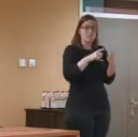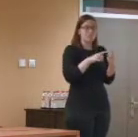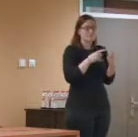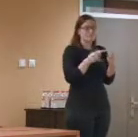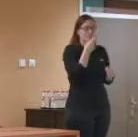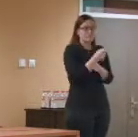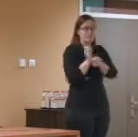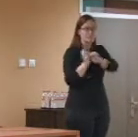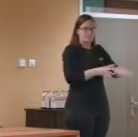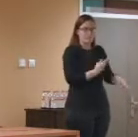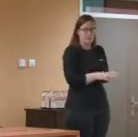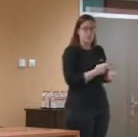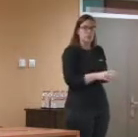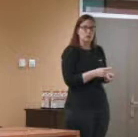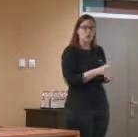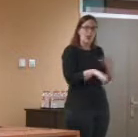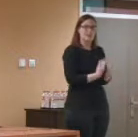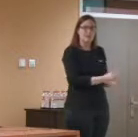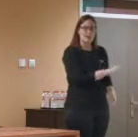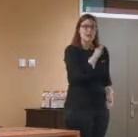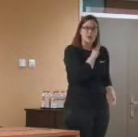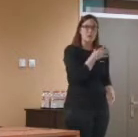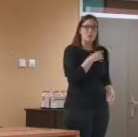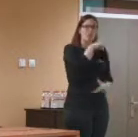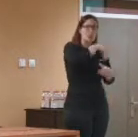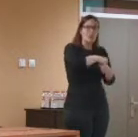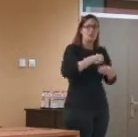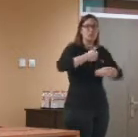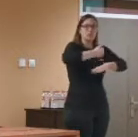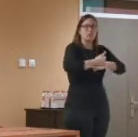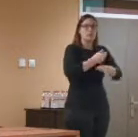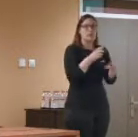fue nombrado secretario general de RTVV, o el caso de Rafael Blasco